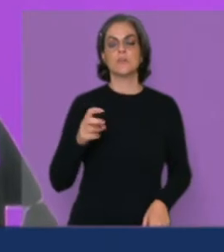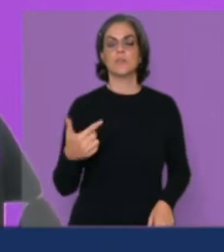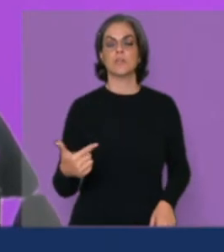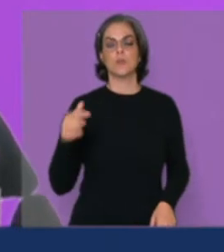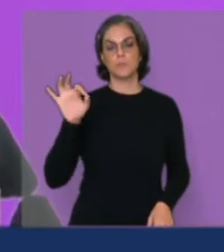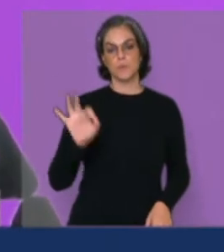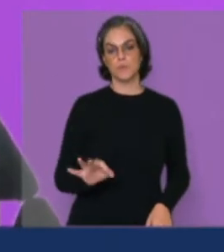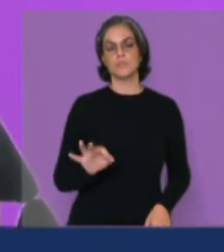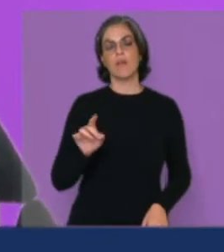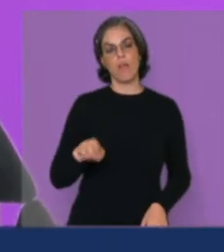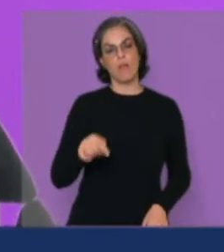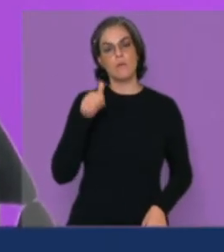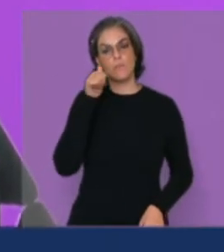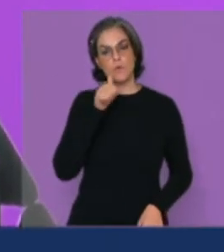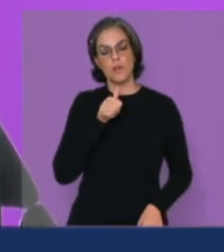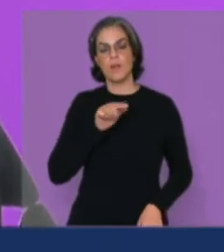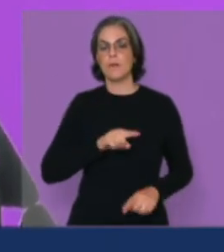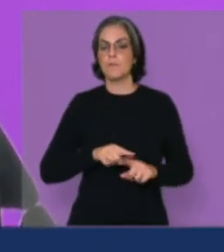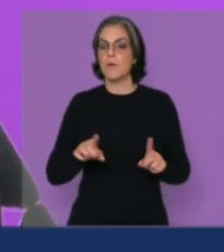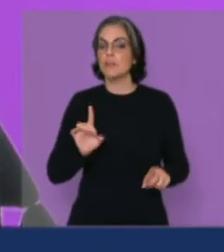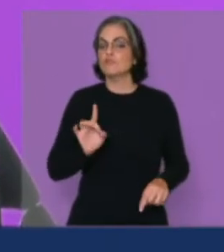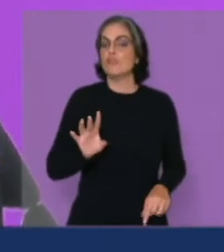BRASILEIRO. SOMOS 52% DA POPULAÇÃO, SÓ SOMOS QUINZE POR CENTO NO PARLAMENTO, PRECISAMOS AVANÇAR MUITO